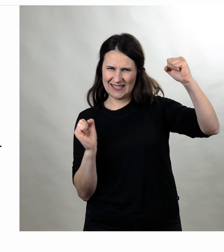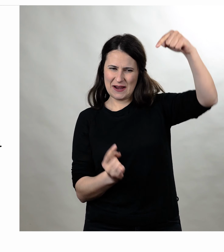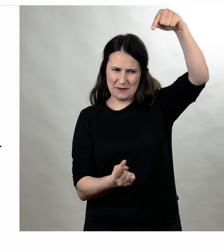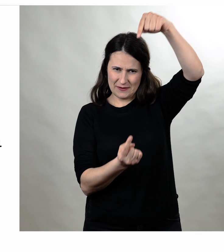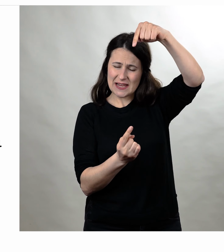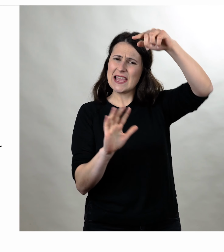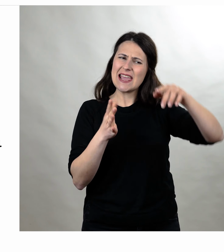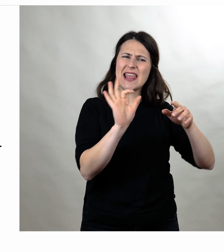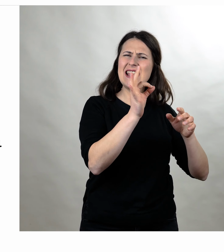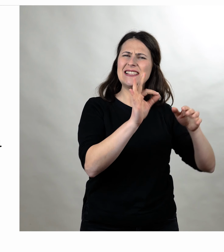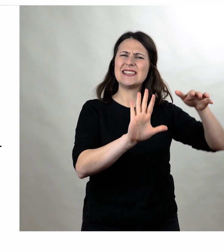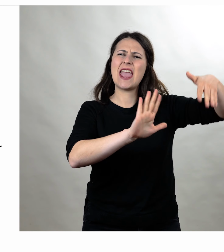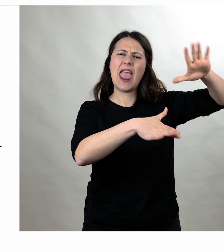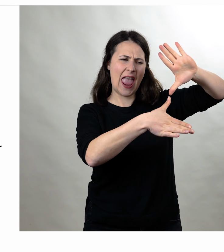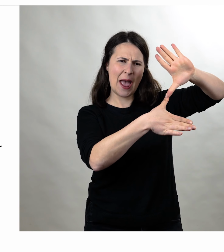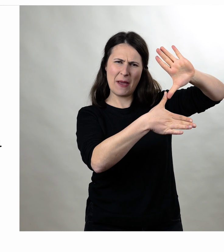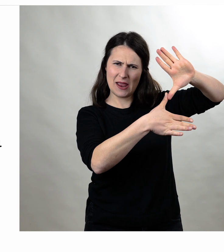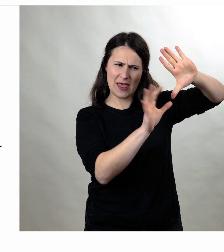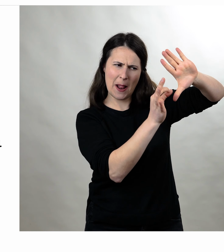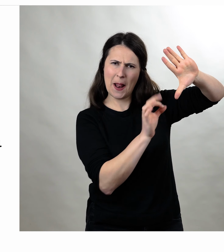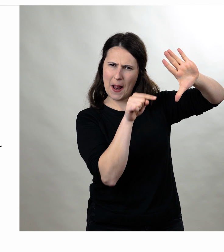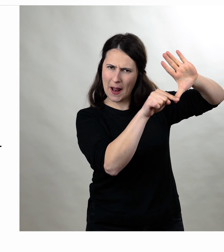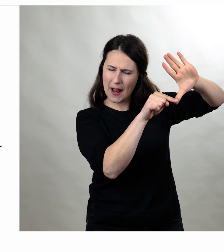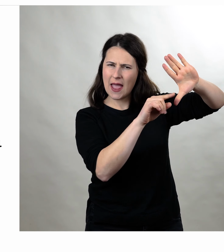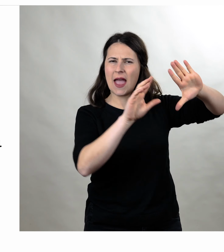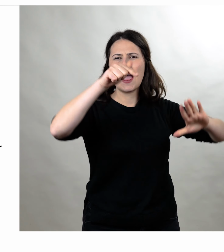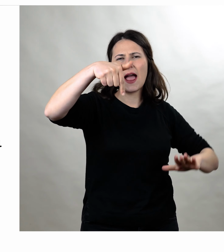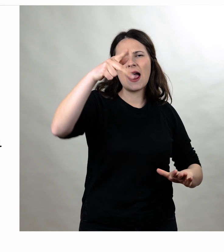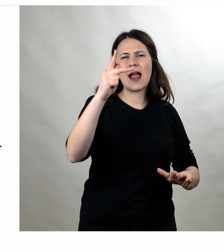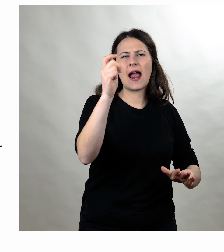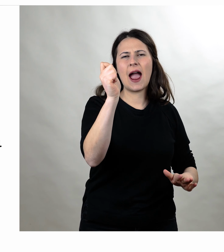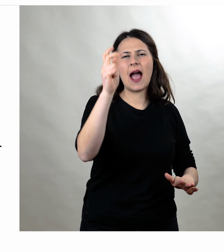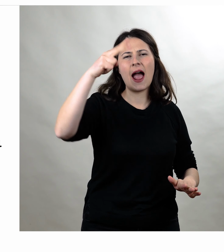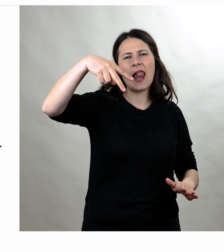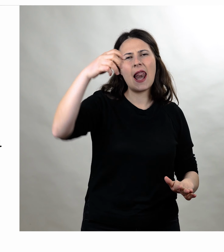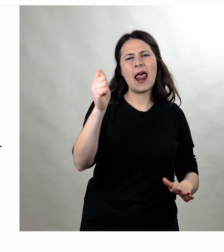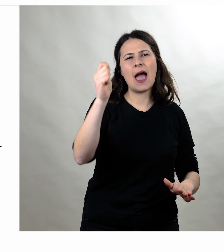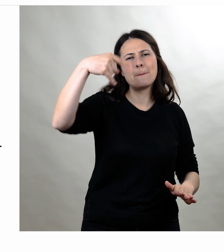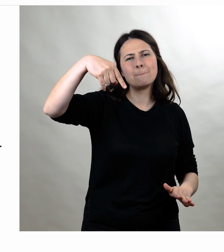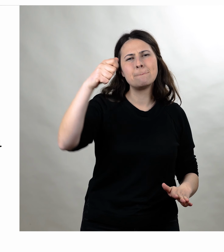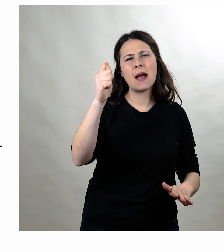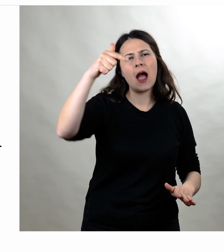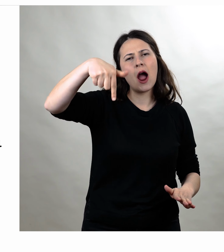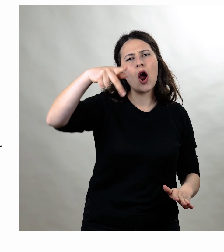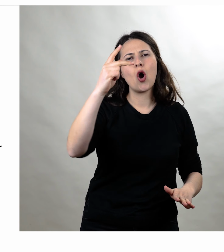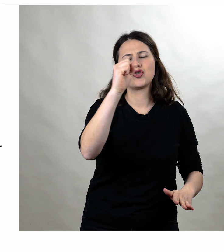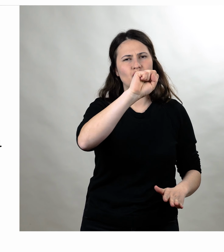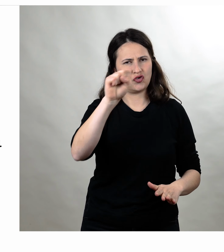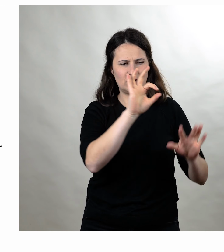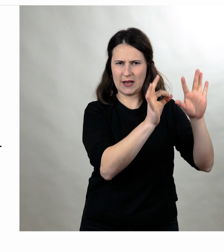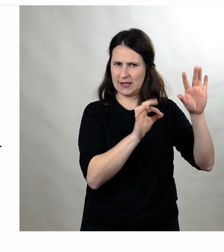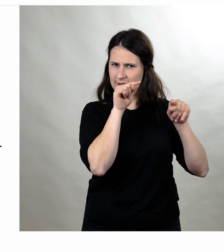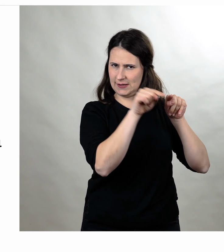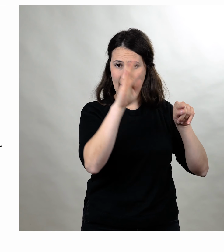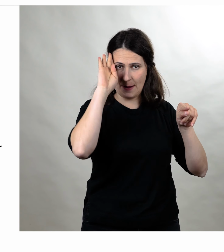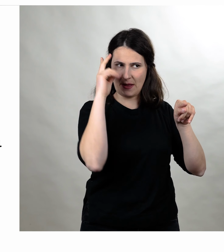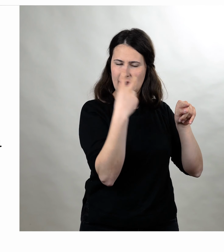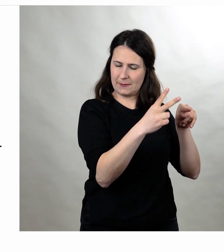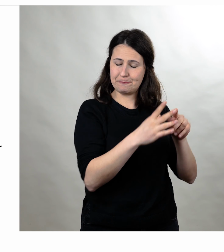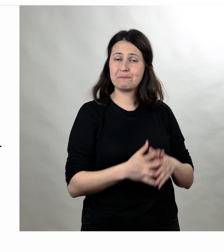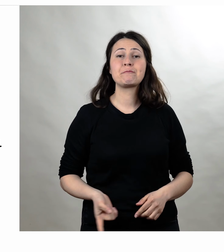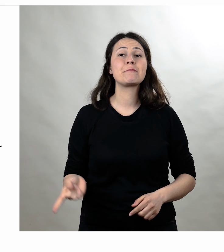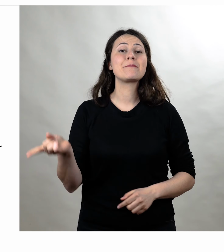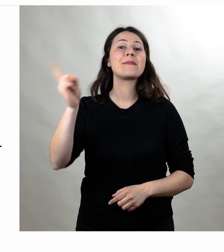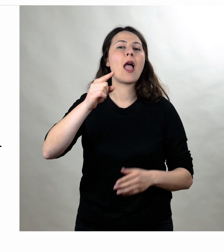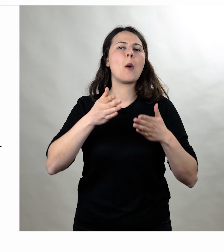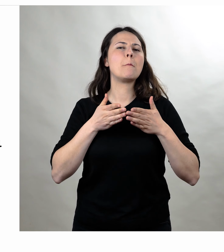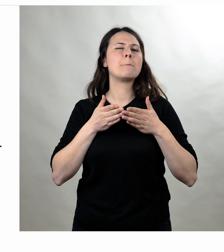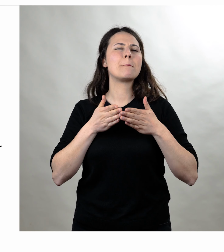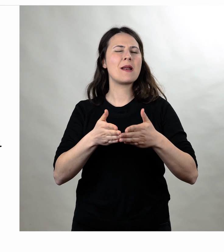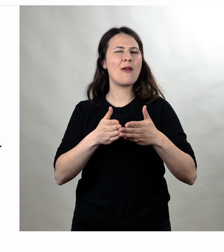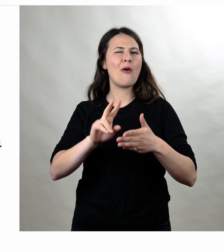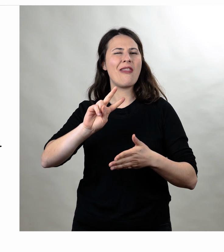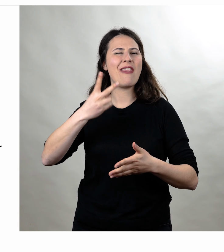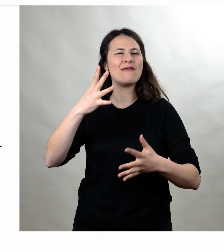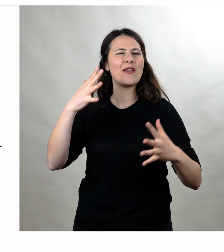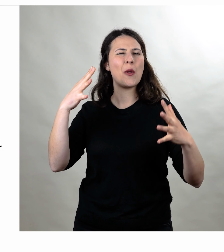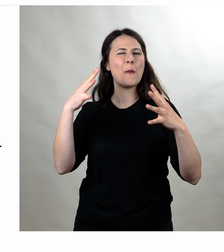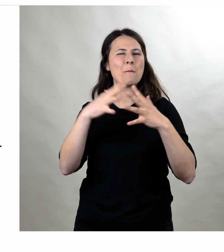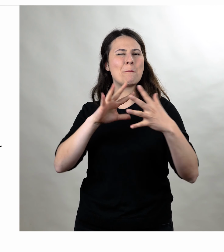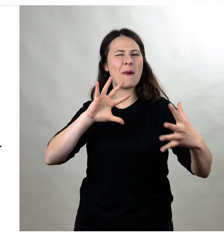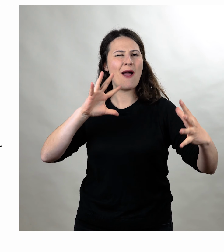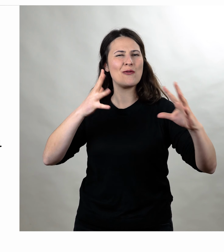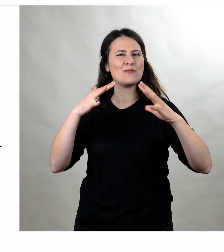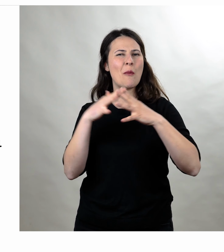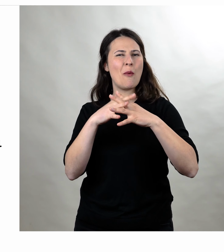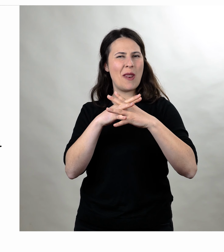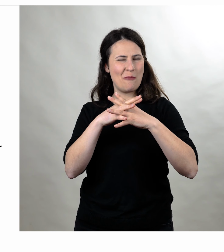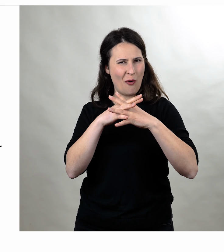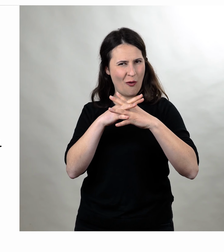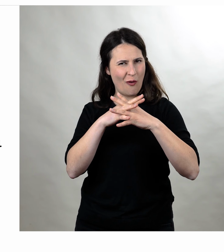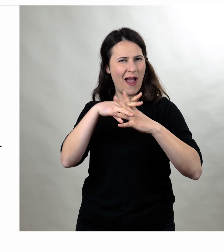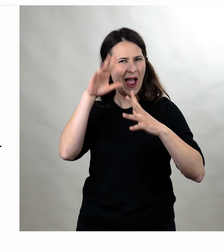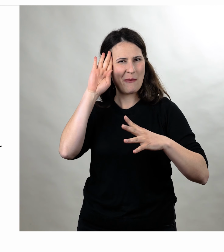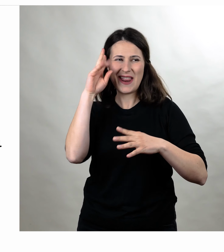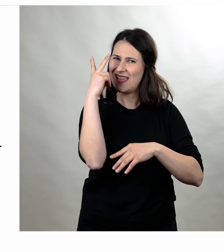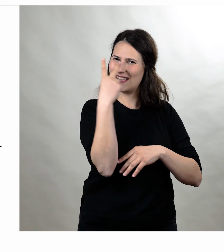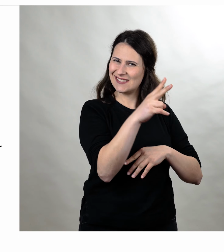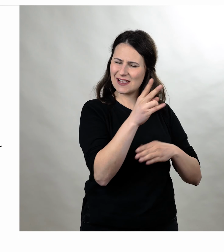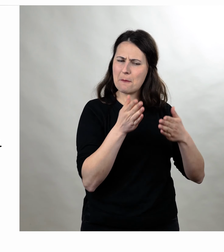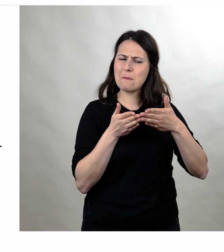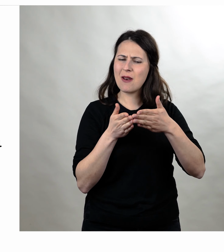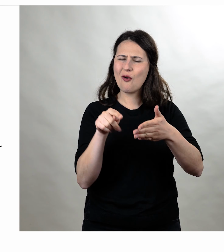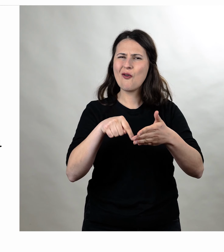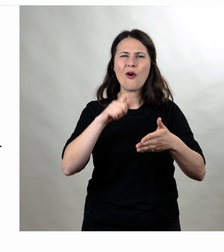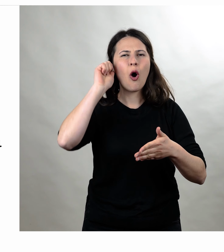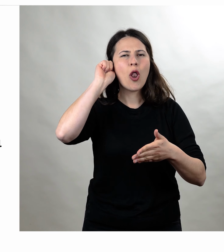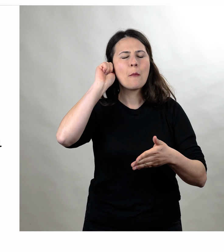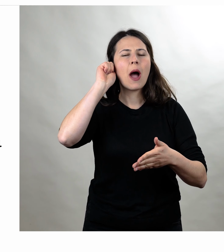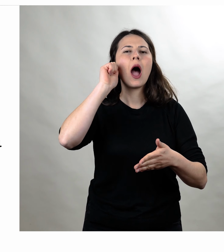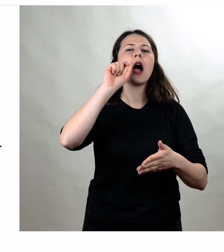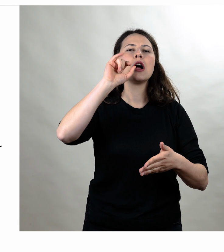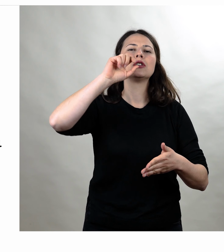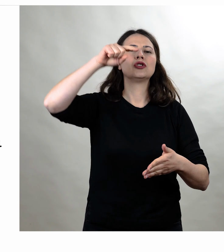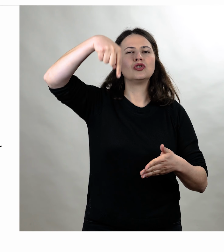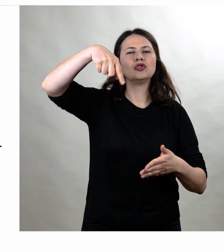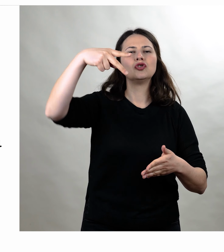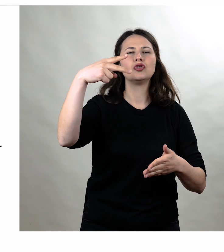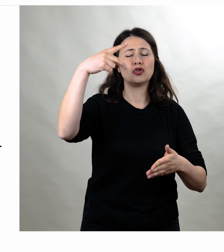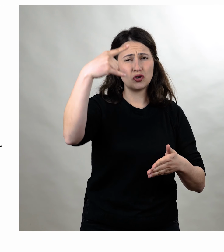Το πλοίο «Τζον Μπράουν», το οποίο ανήκε στο Πολεμικό Ναυτικό των Ηνωμένων Πολιτειών κατά τη διάρκεια του Β' Παγκοσμίου Πολέμου, έχει μετατραπεί σε πλοίο-μουσείο.